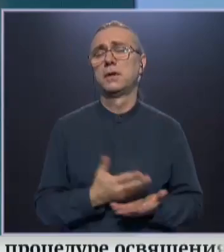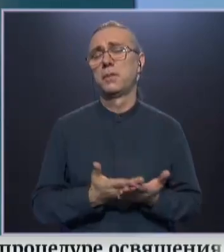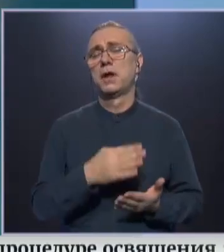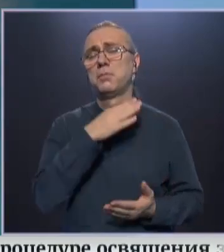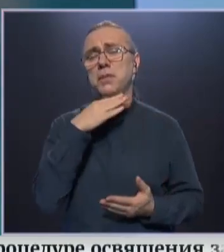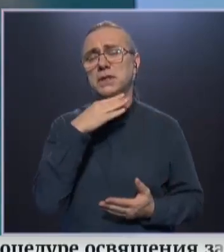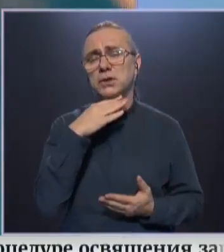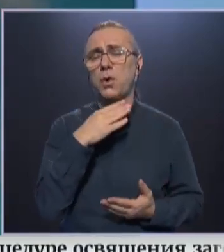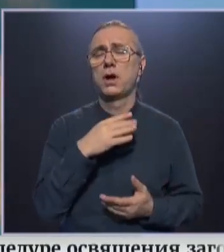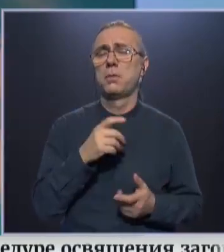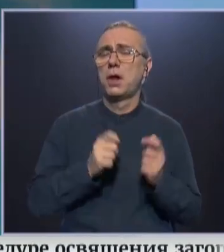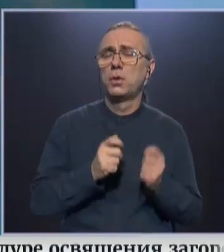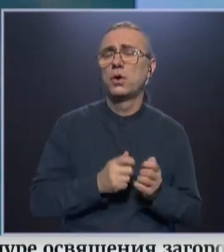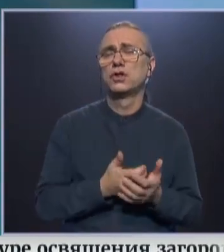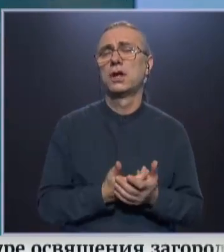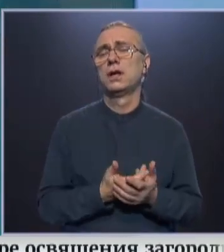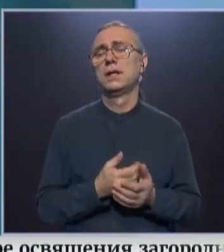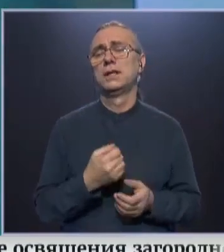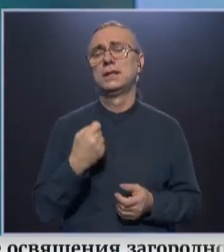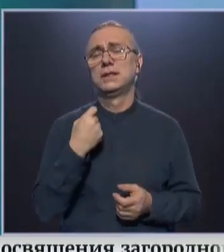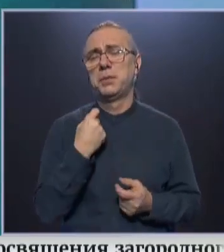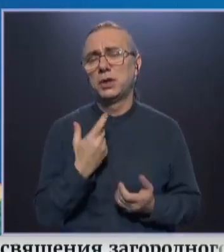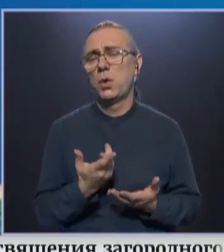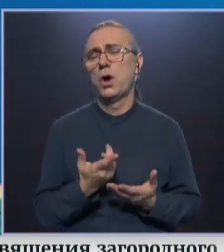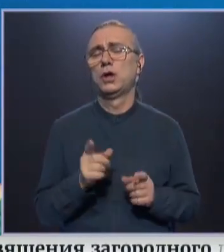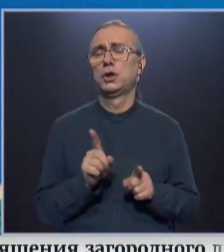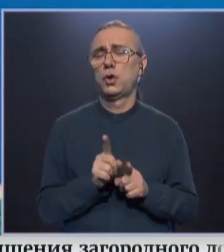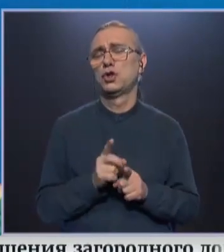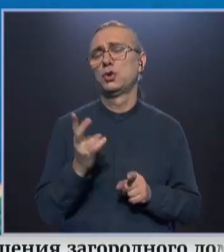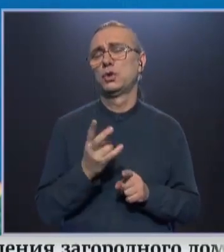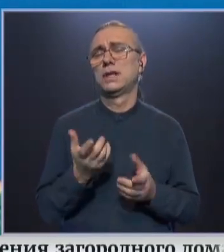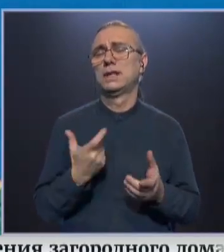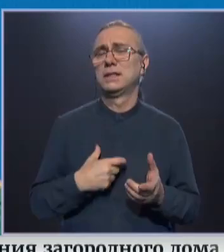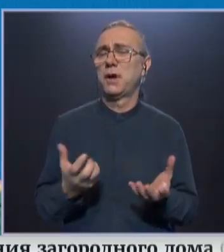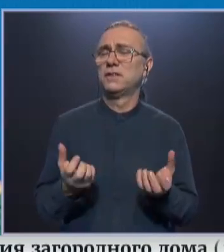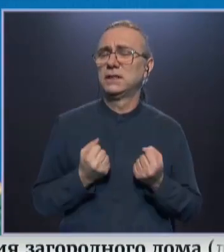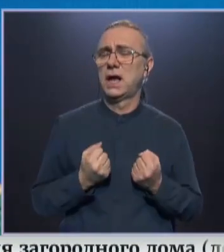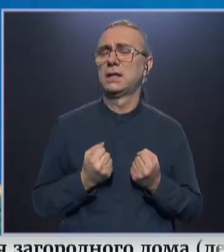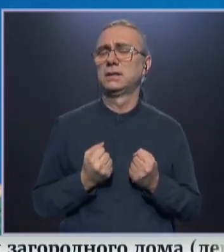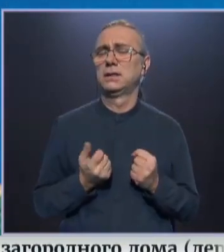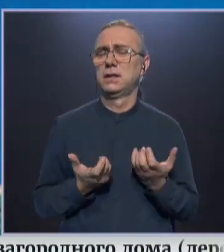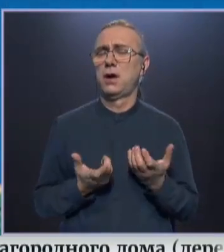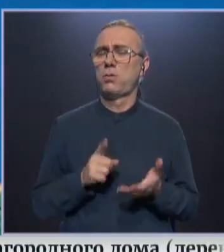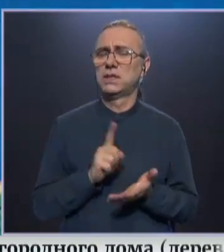преткновения спиртного тоже на себя какие-то разумные обязательства решительно ограничивая то что позволяет